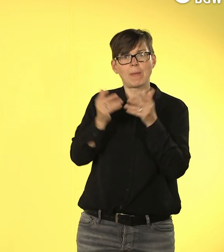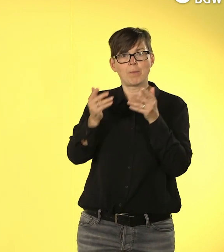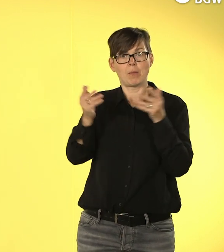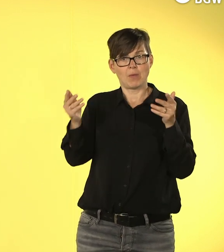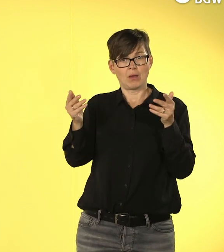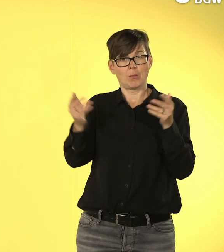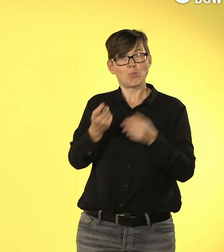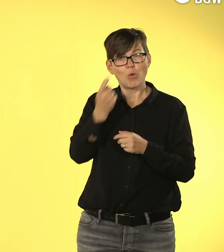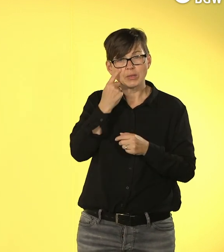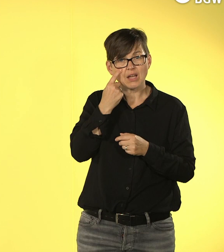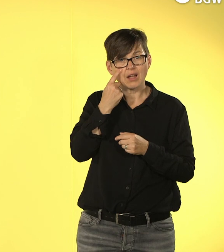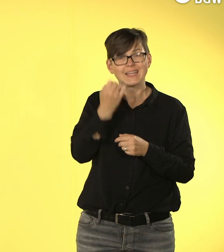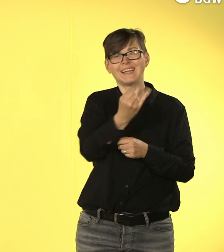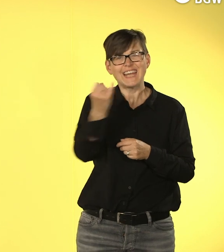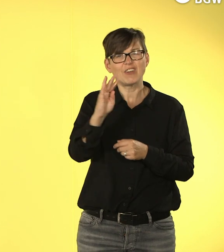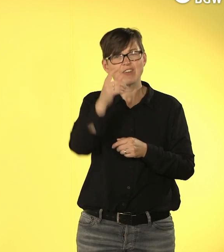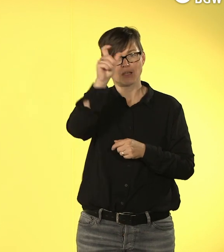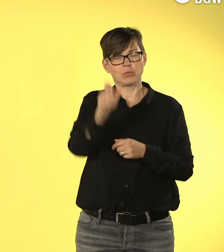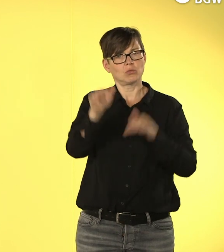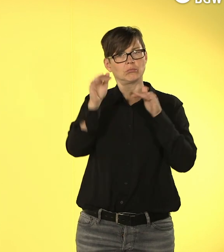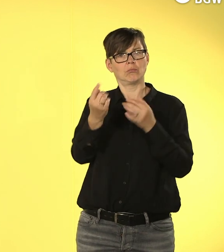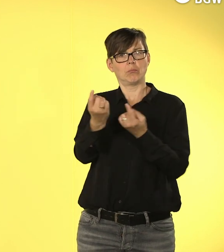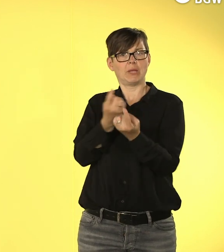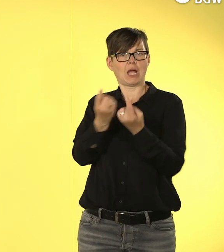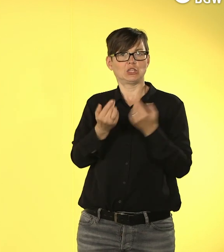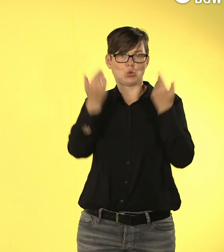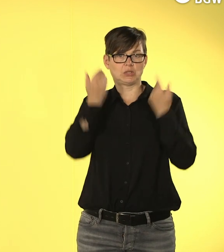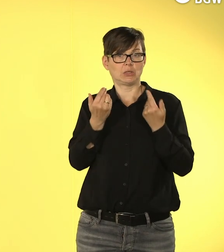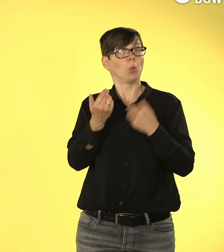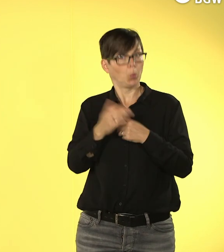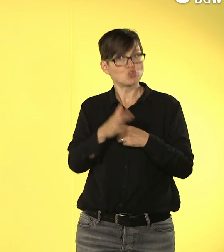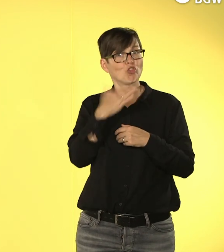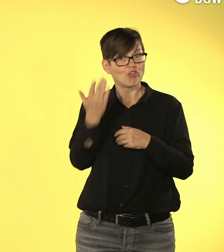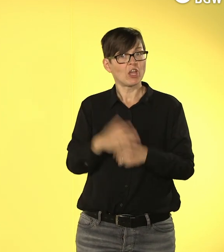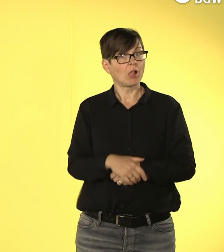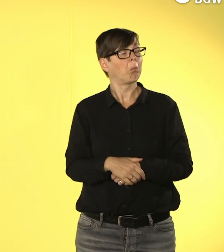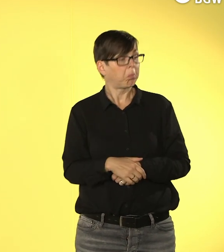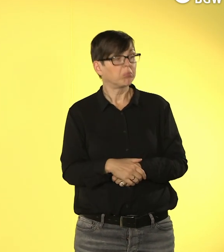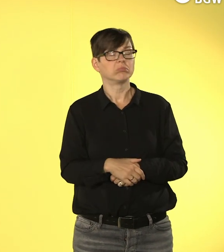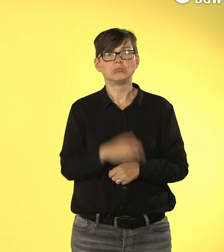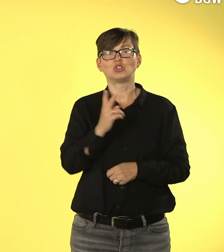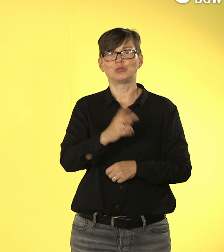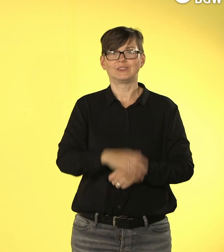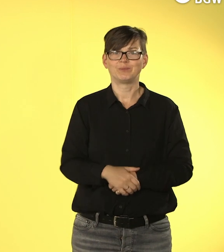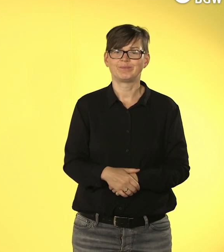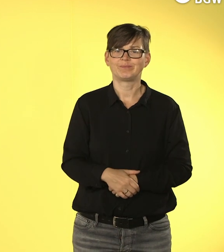Jeder Vierte hat Migrationshintergrund. Eine ganze Menge. Ich auch.